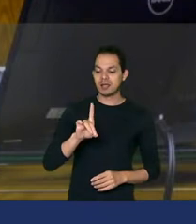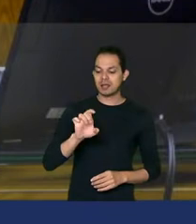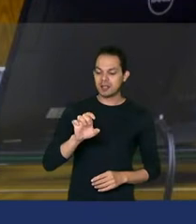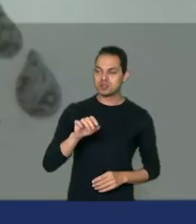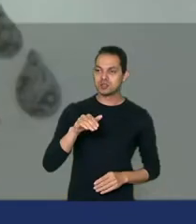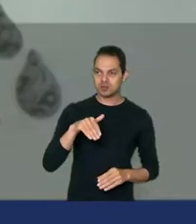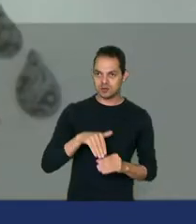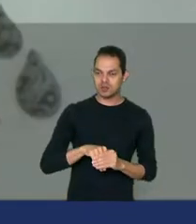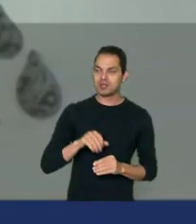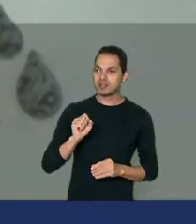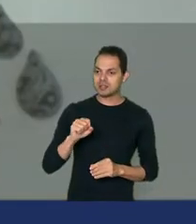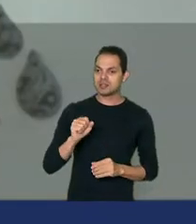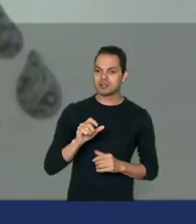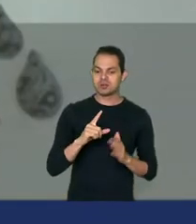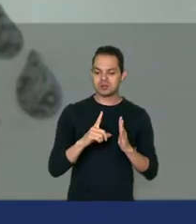PRESIDENTE. ACOMPANHANDO O